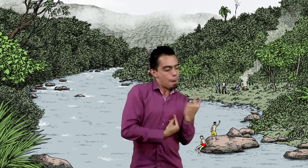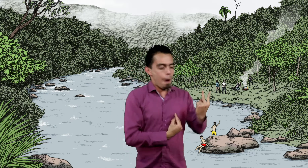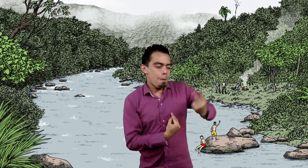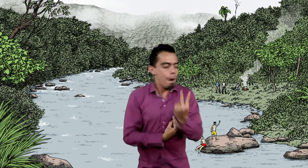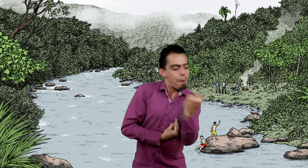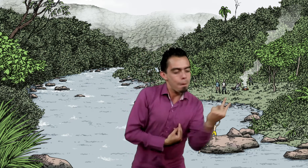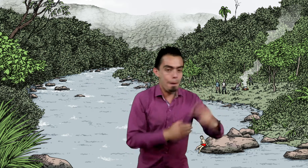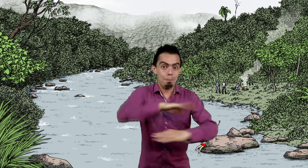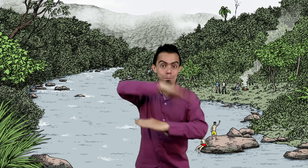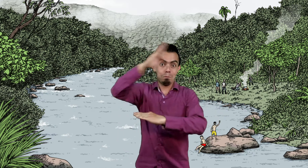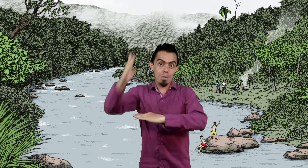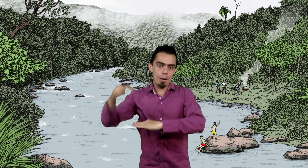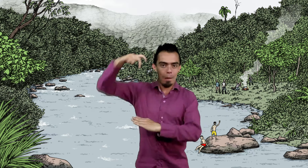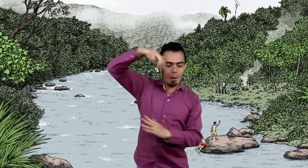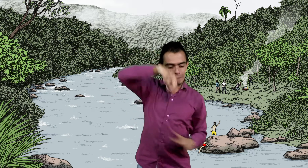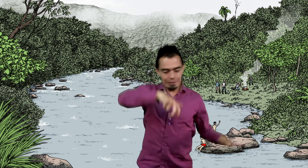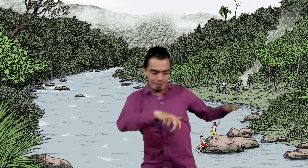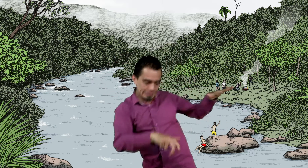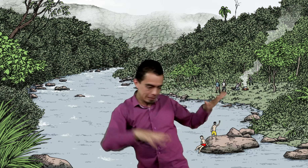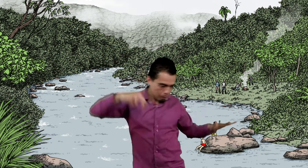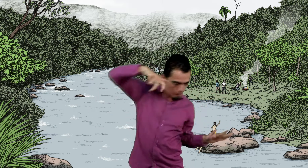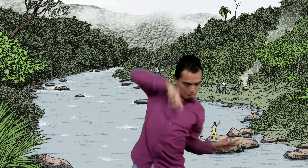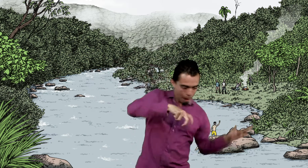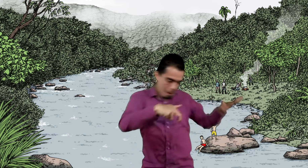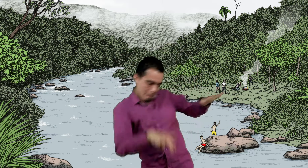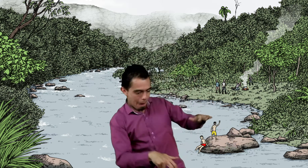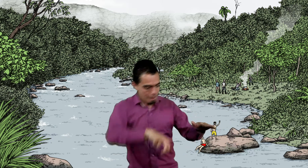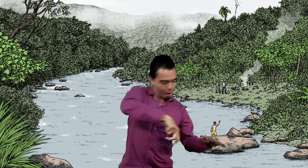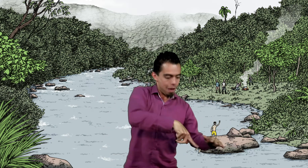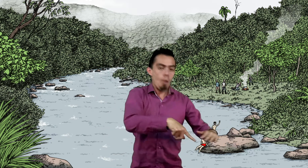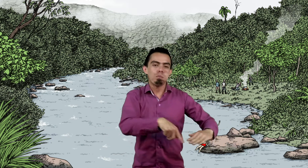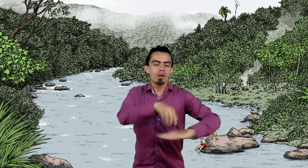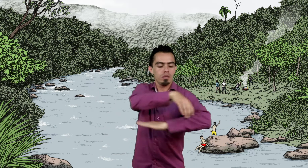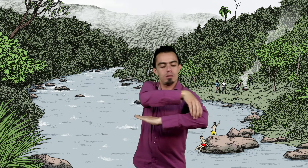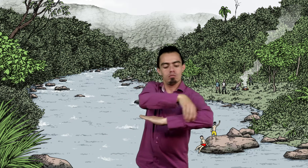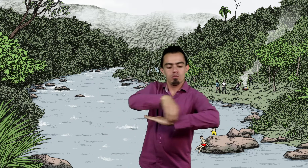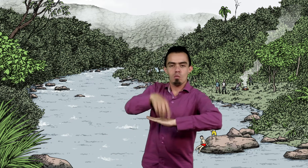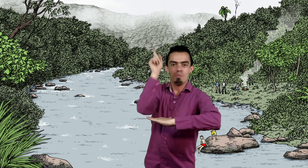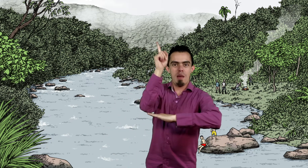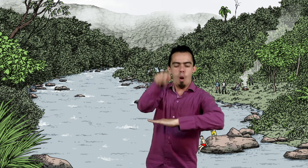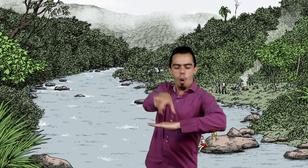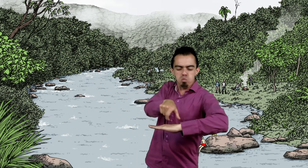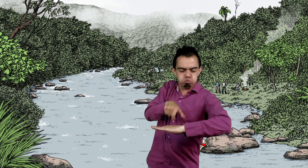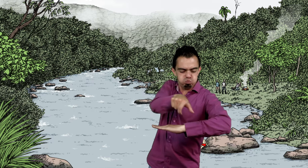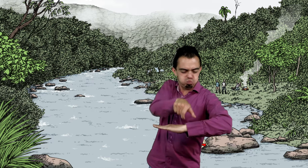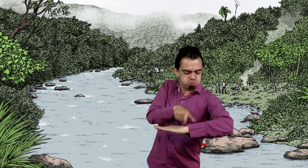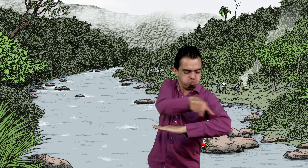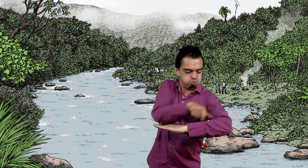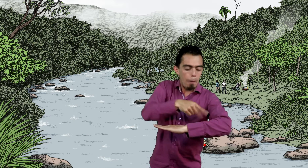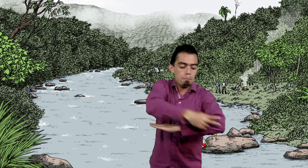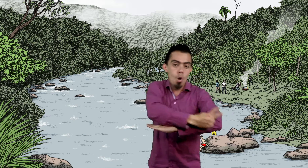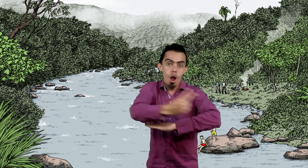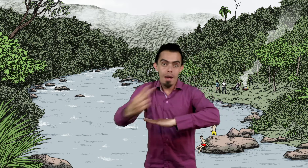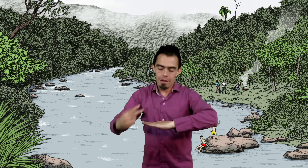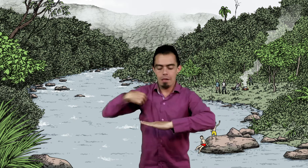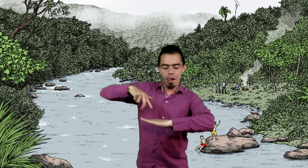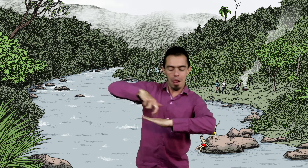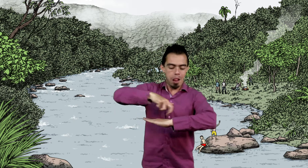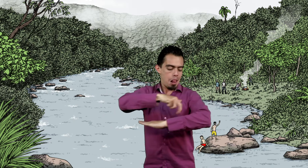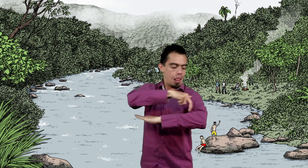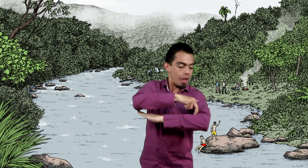Bajamos por los caminos pedregosos de la montaña, hasta llegar al puente de madera,